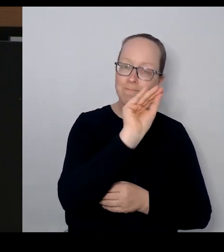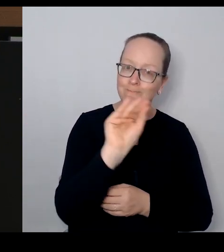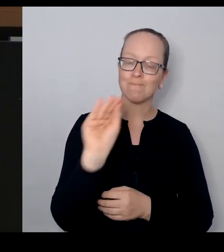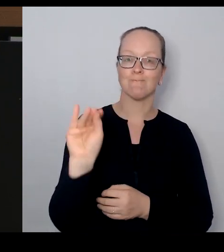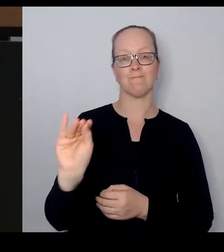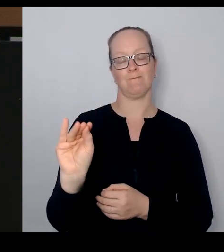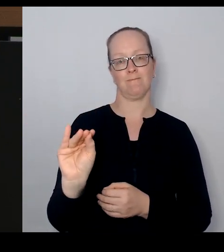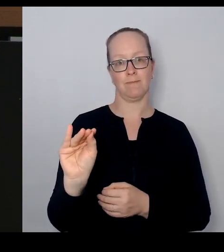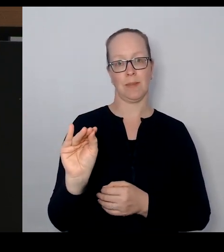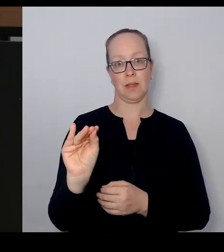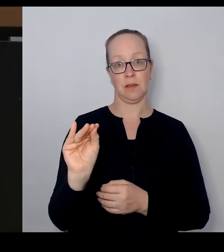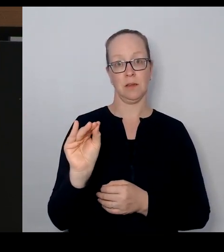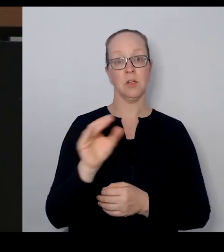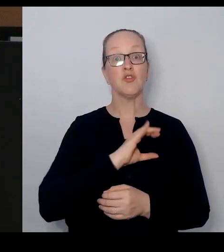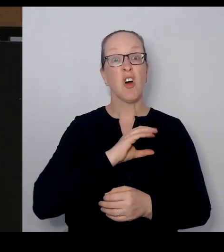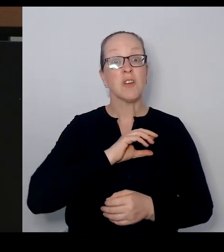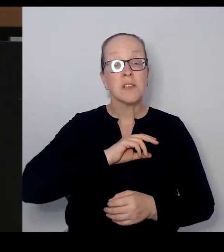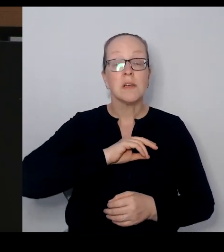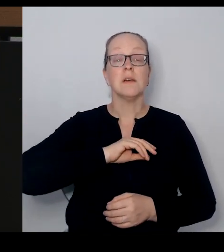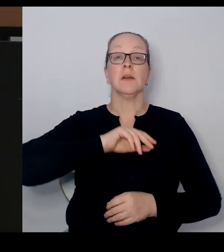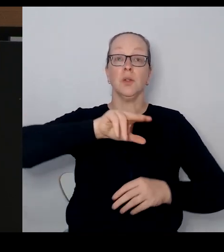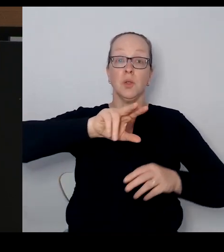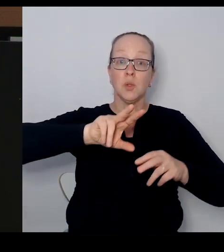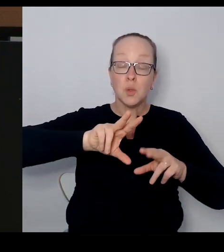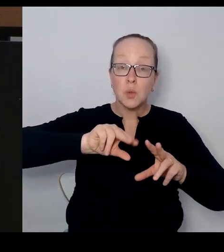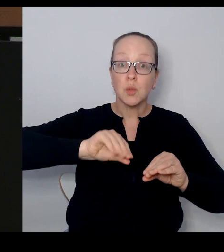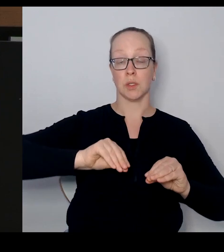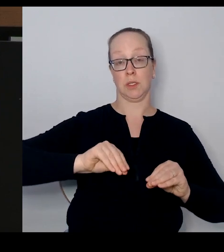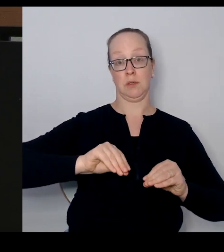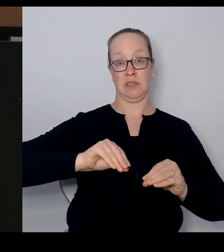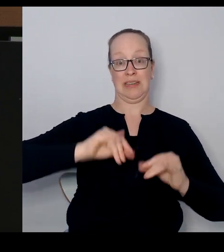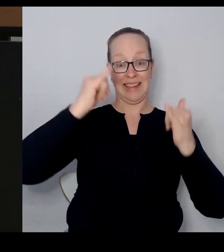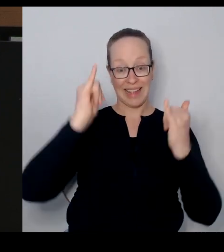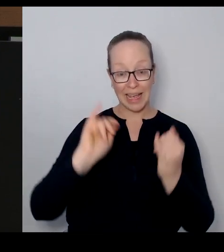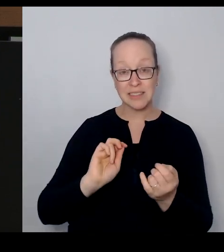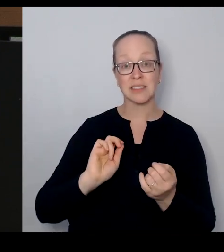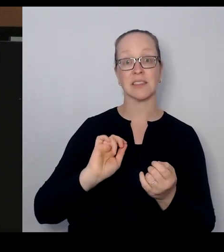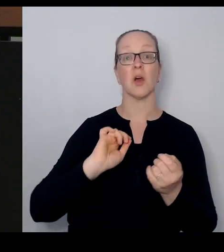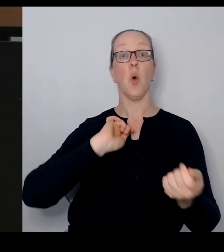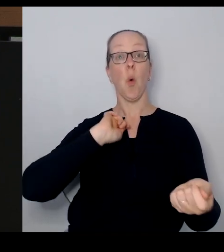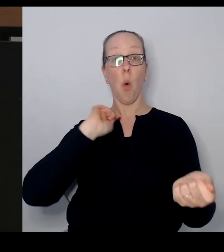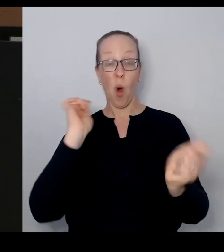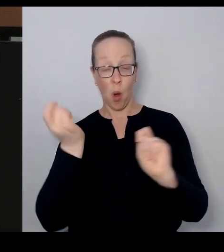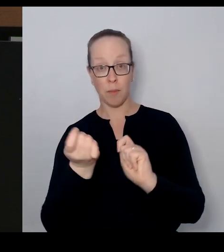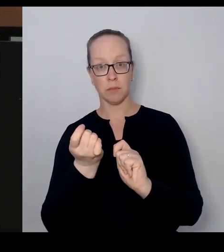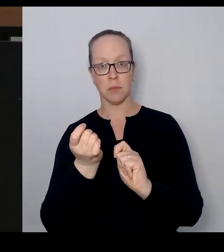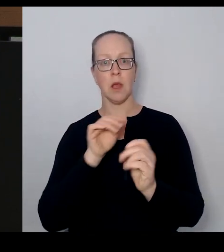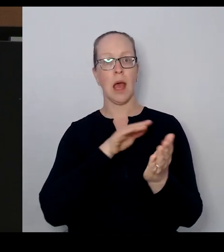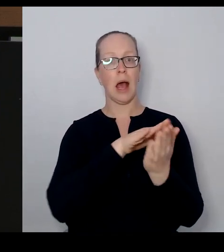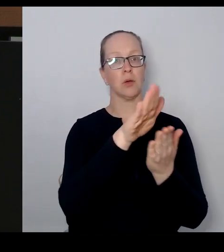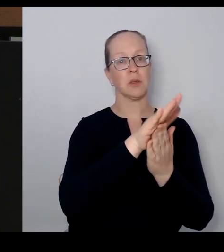Setzen Sie Prioritäten bei den Ausgaben. Berlin darf nicht dauerhaft über seine Verhältnisse leben.